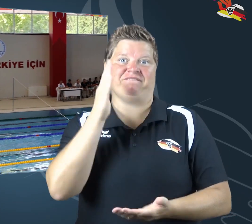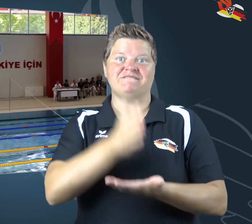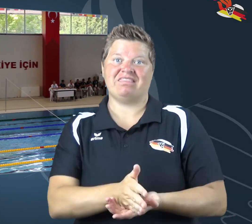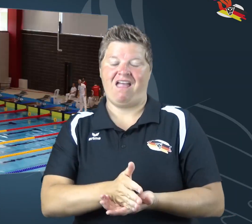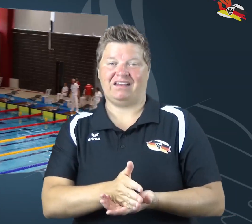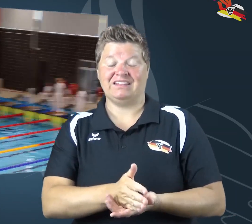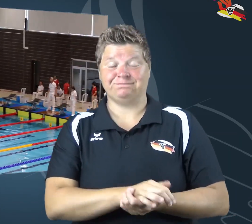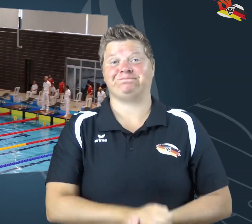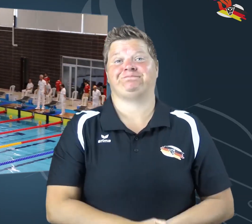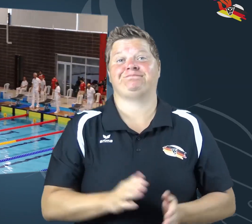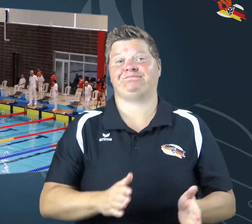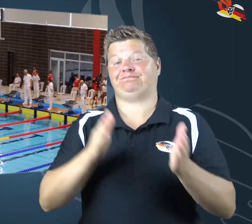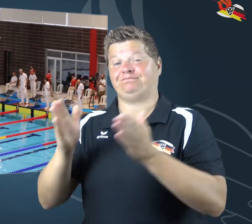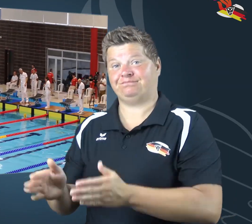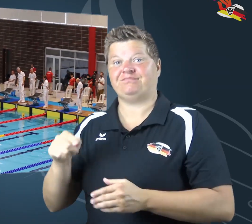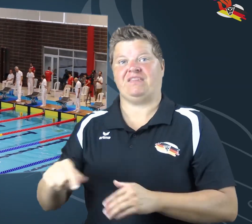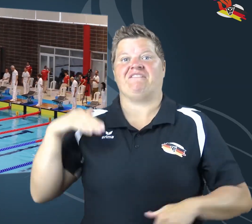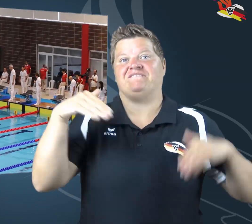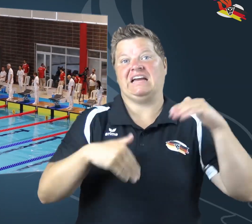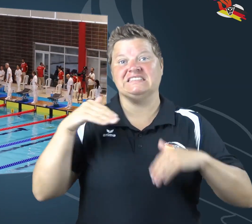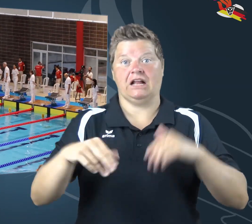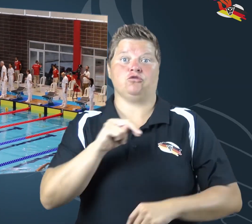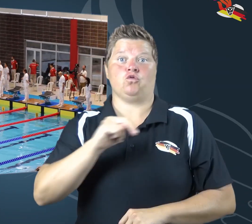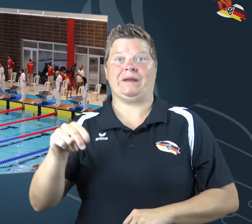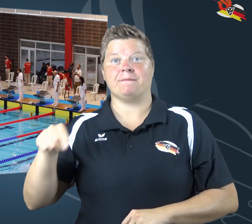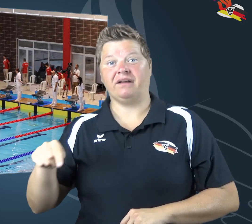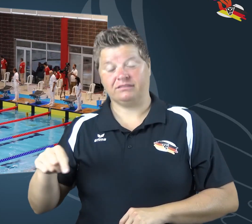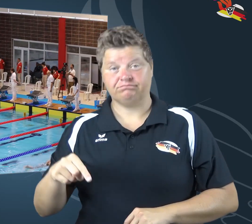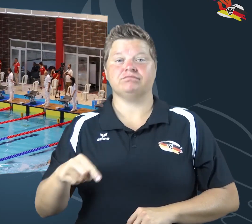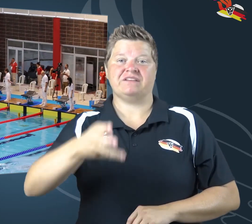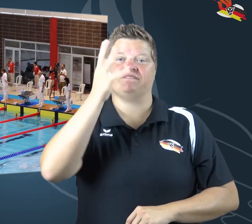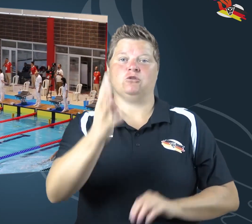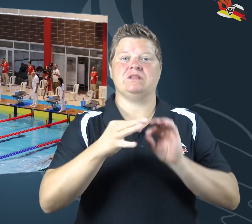Im 400m Freistil schwamm Linda Neumann als Fünfte ebenfalls ins Finale.